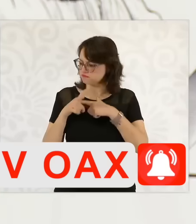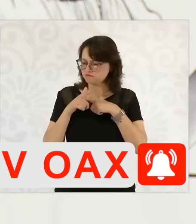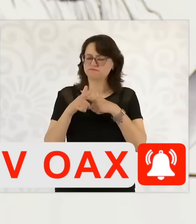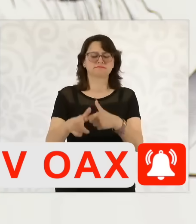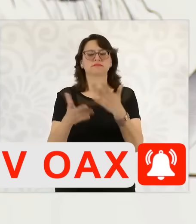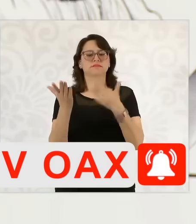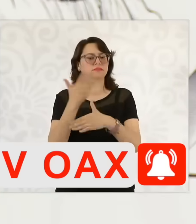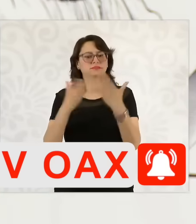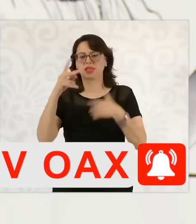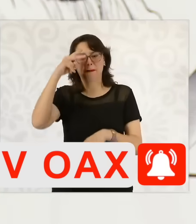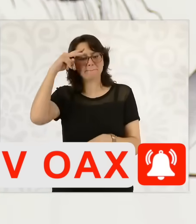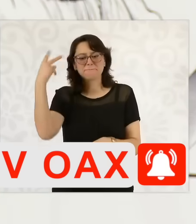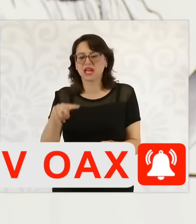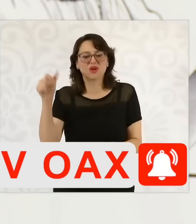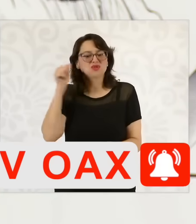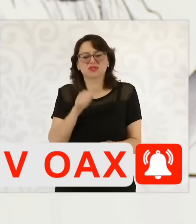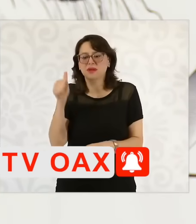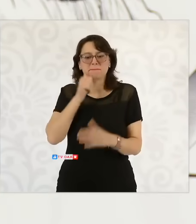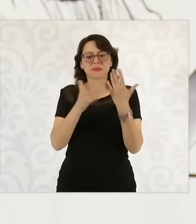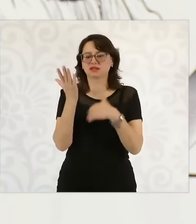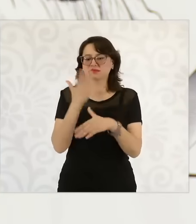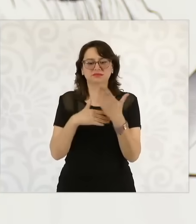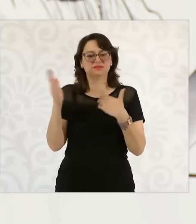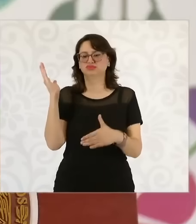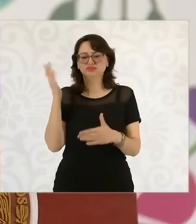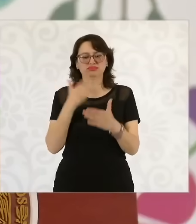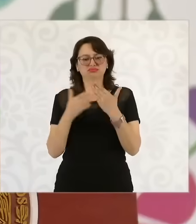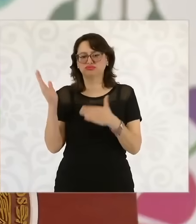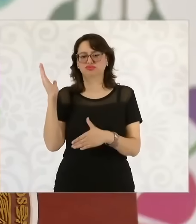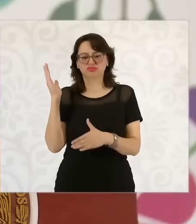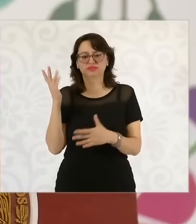siempre lo ha hecho el pueblo de México y lo vamos a hacer es hay entusiasmo en nuestro